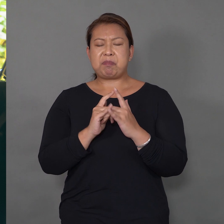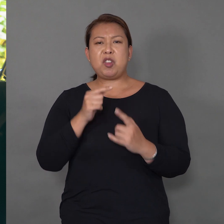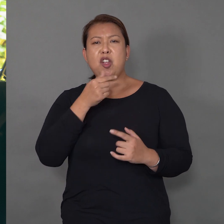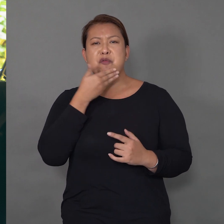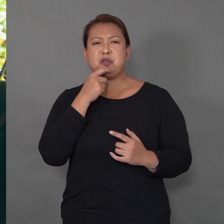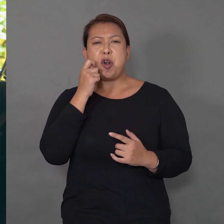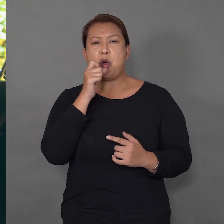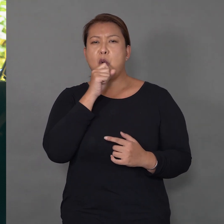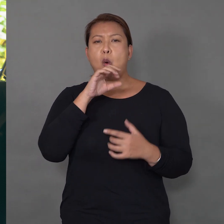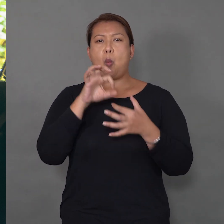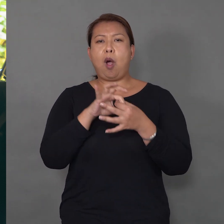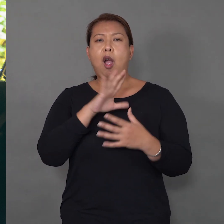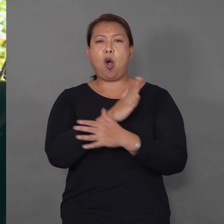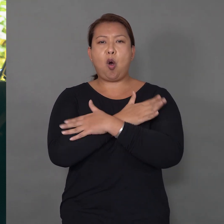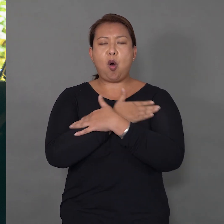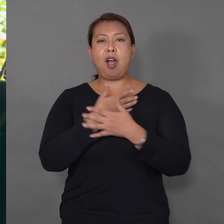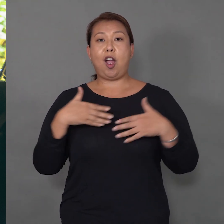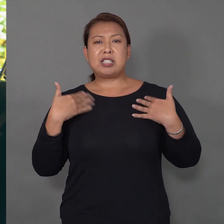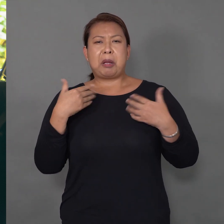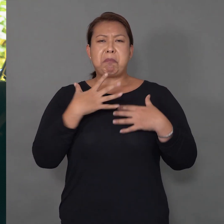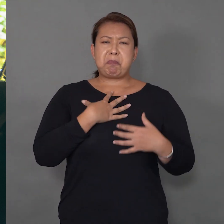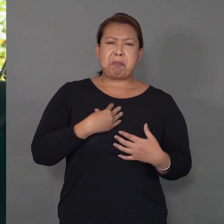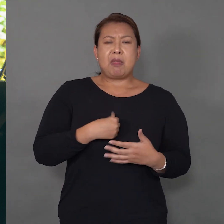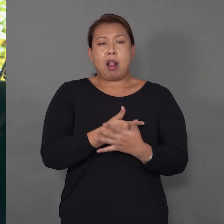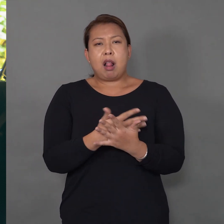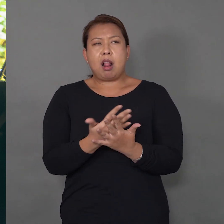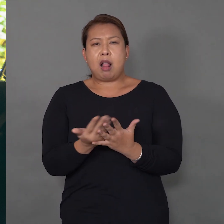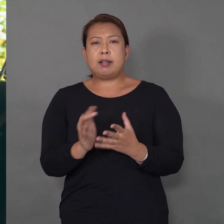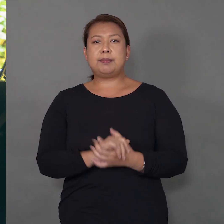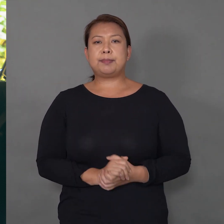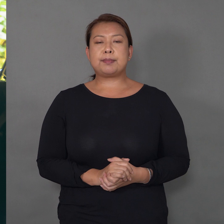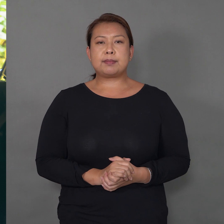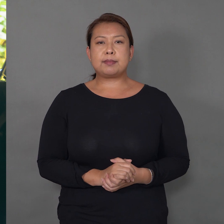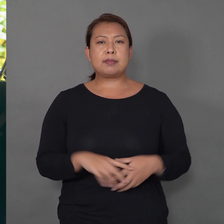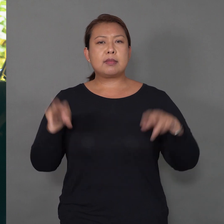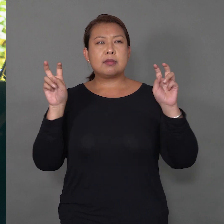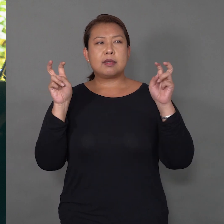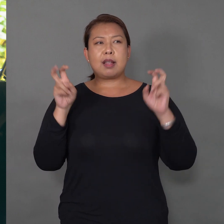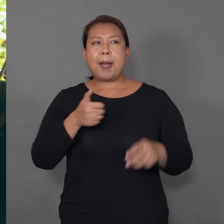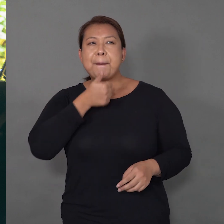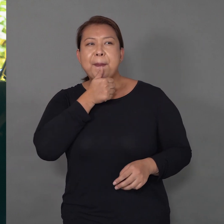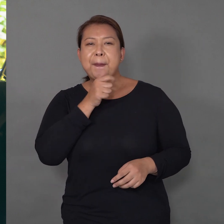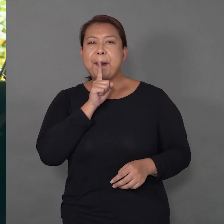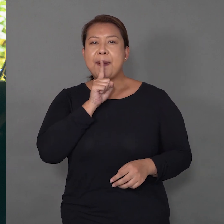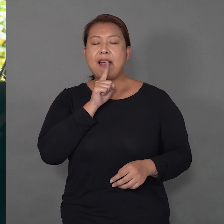由少女歌唱家道出戀愛的跌宕 《啊爸爸和媽媽》